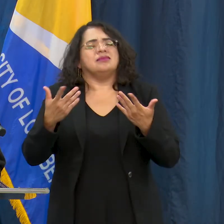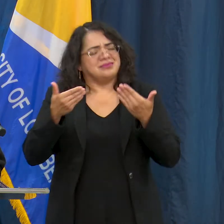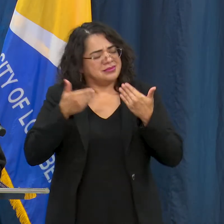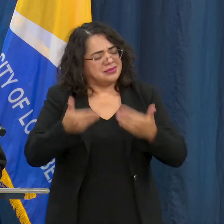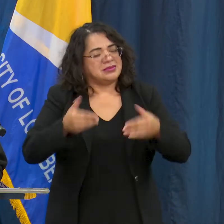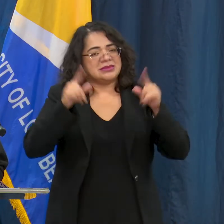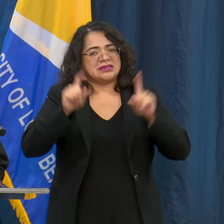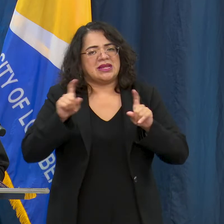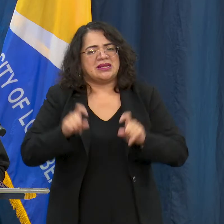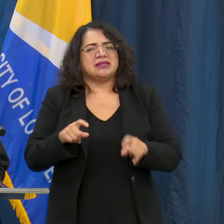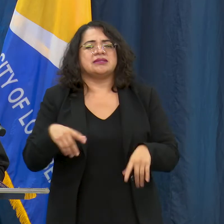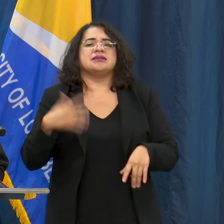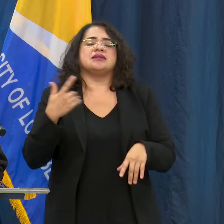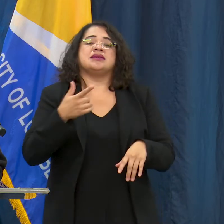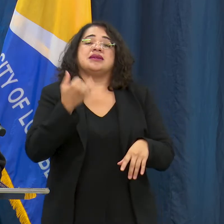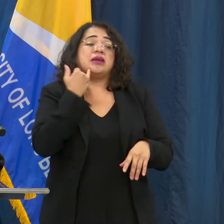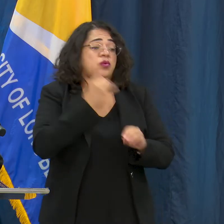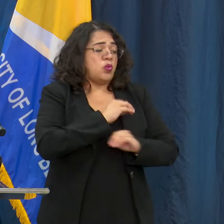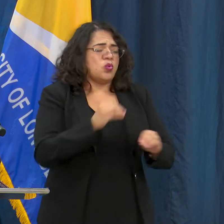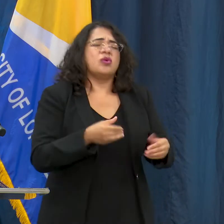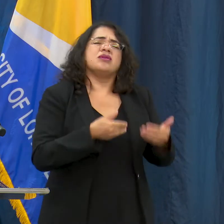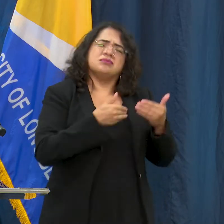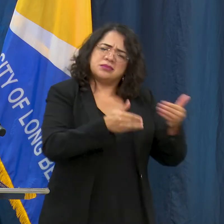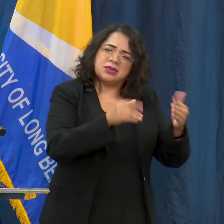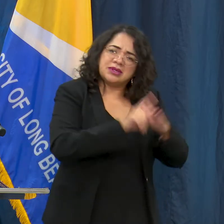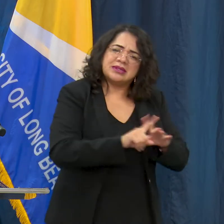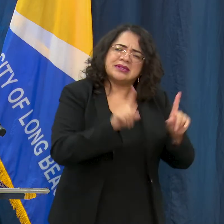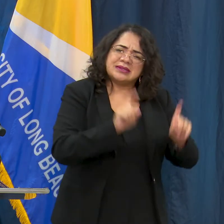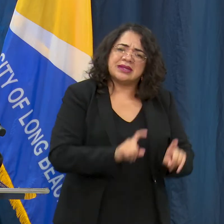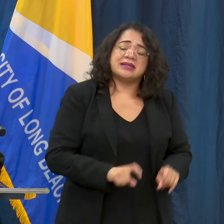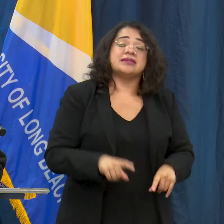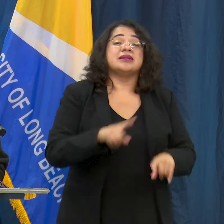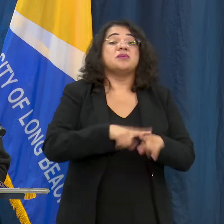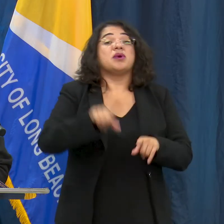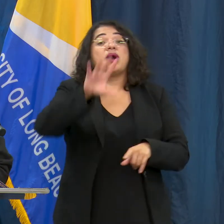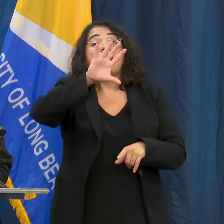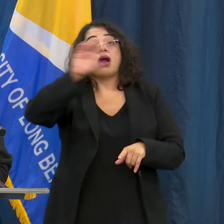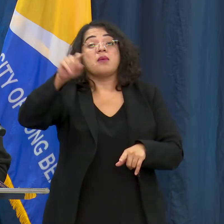las Impreza's hacer es que este 'not entos a que sus empleados en sus